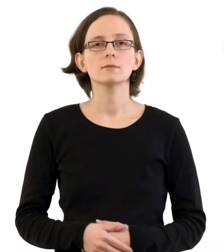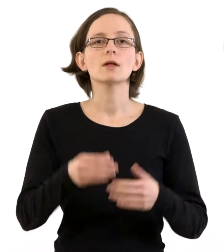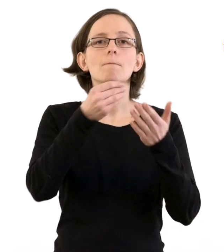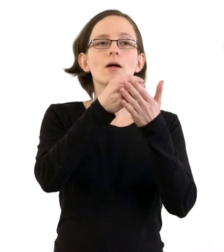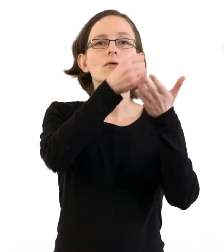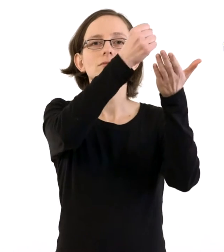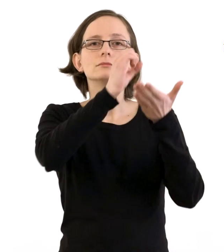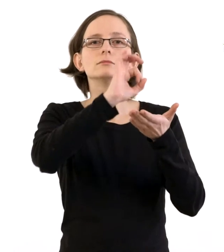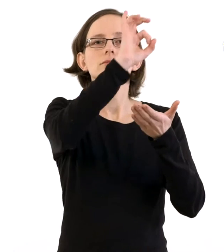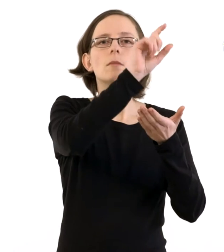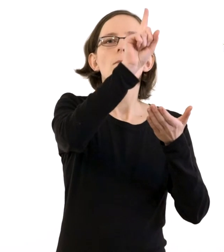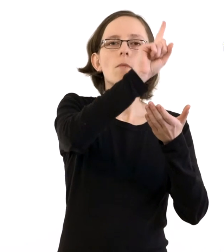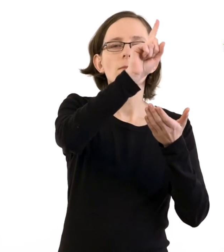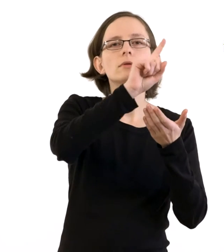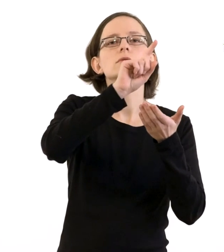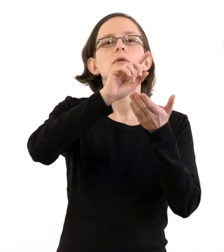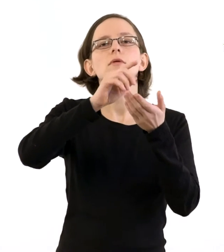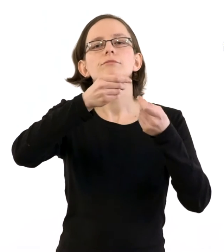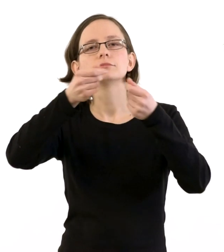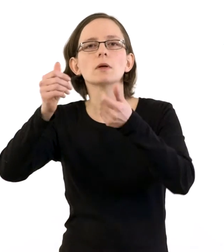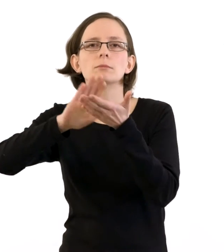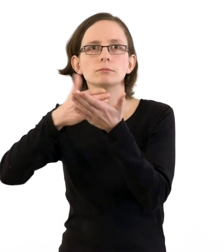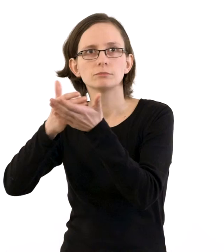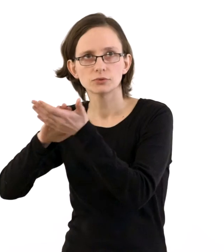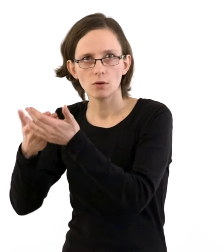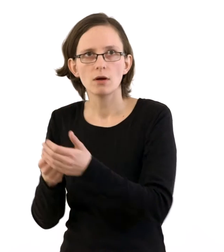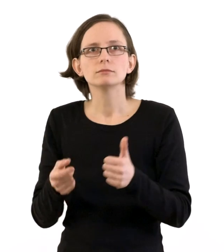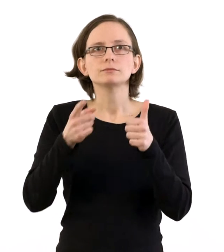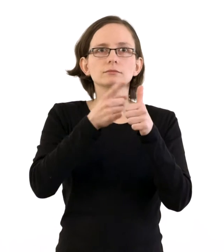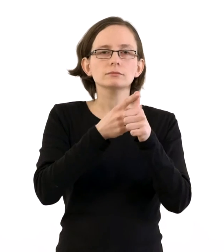Przykładowe źródła funduszy ze środków publicznych: